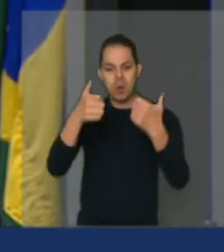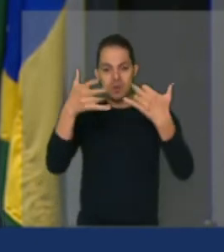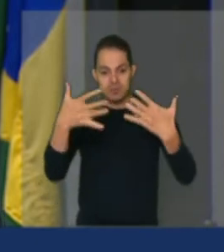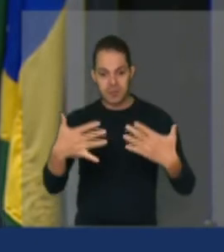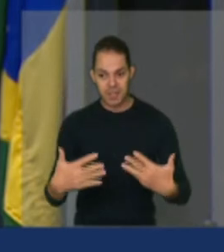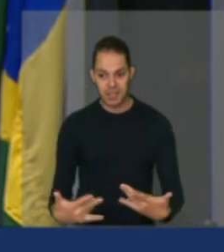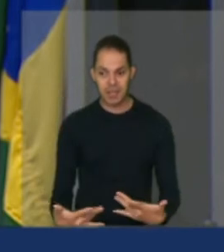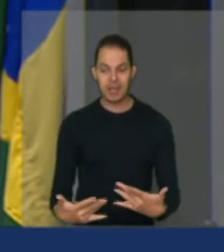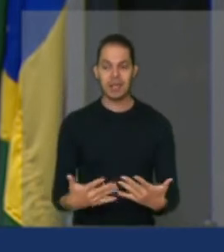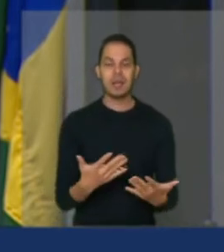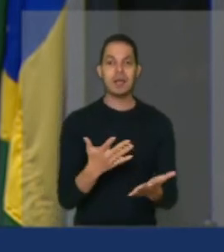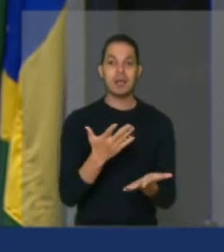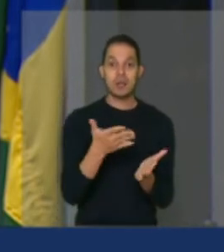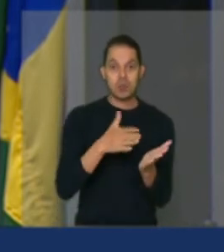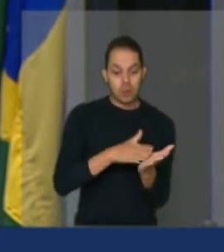AQUI, CAI NUMA URNA LACRADA E O ELEITOR NÃO TEM O CONTATO